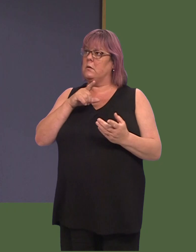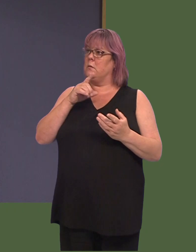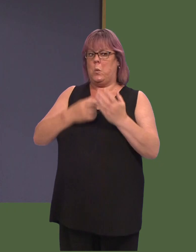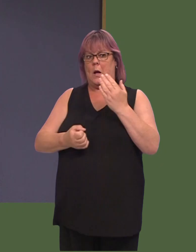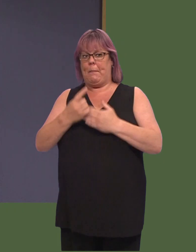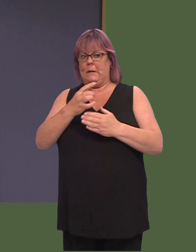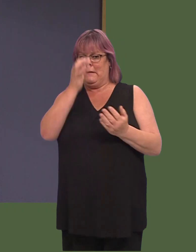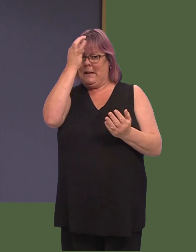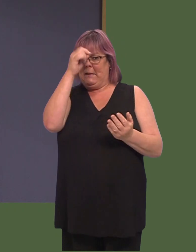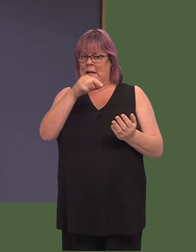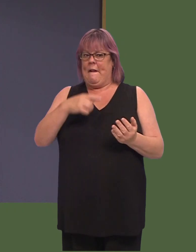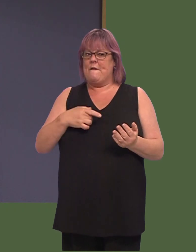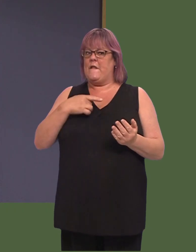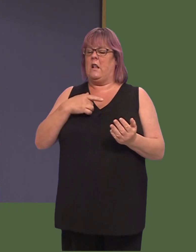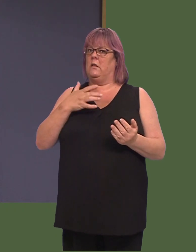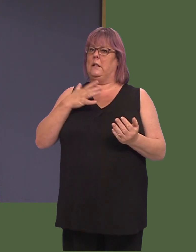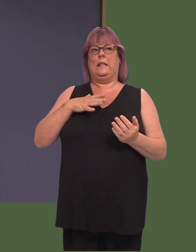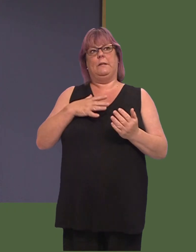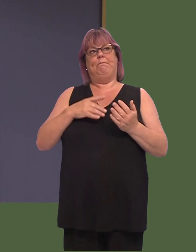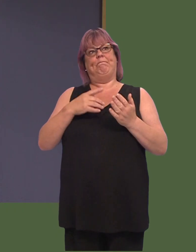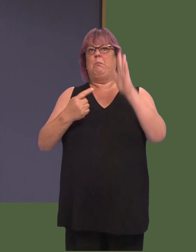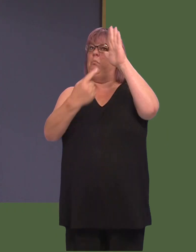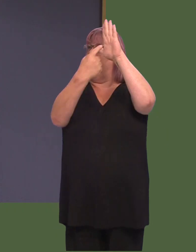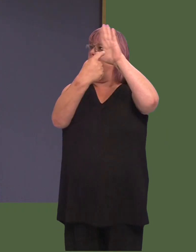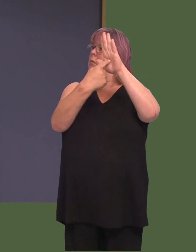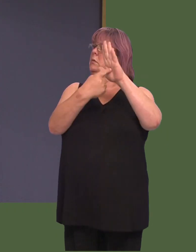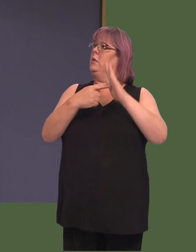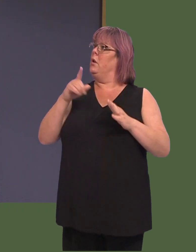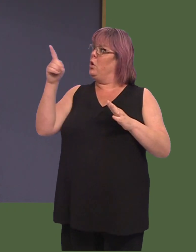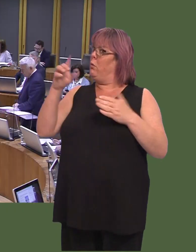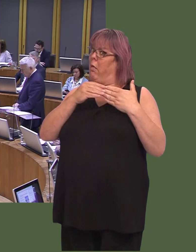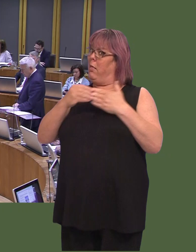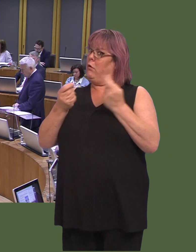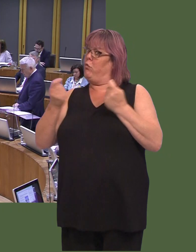yn teimlo bod yn rhaid i hyn nawr fod yn flaenoriaeth genedlaethol, gymryd y rÙl yna?